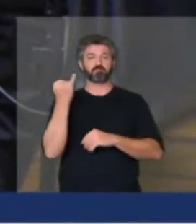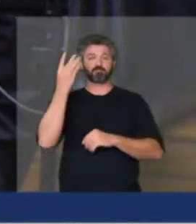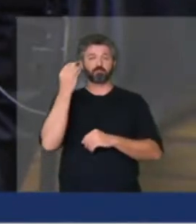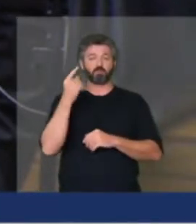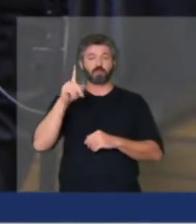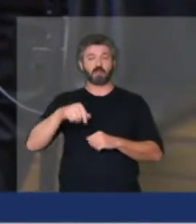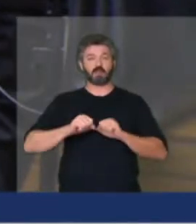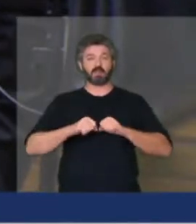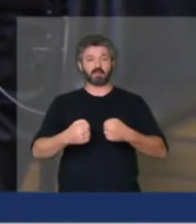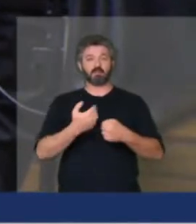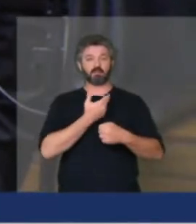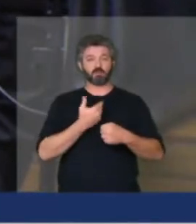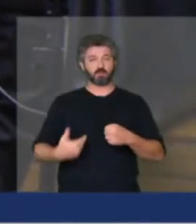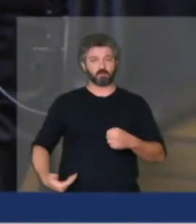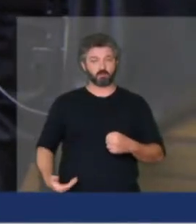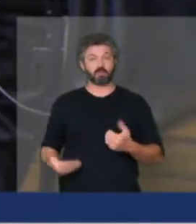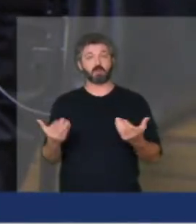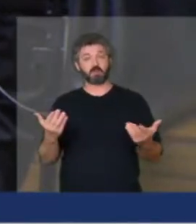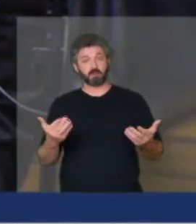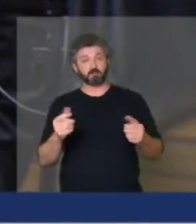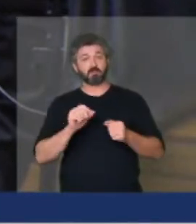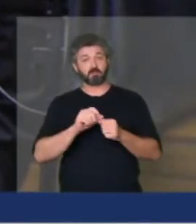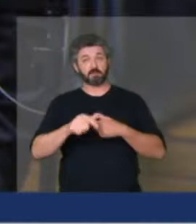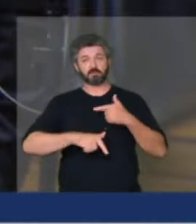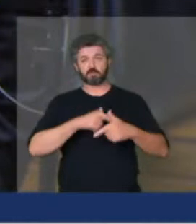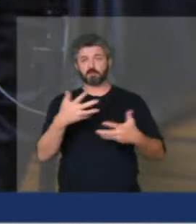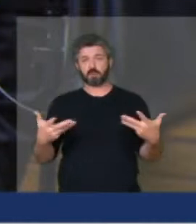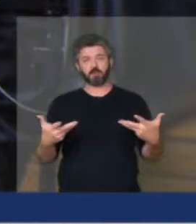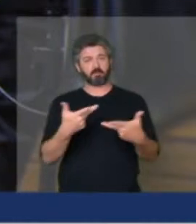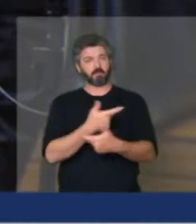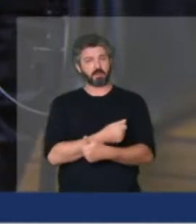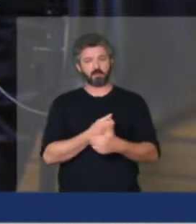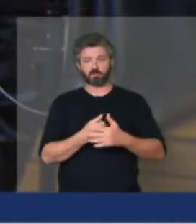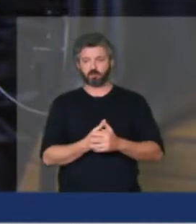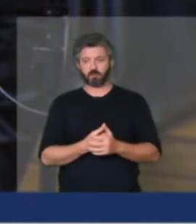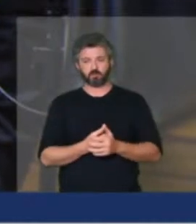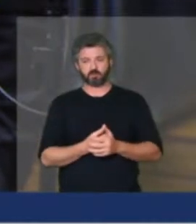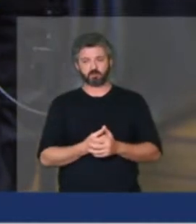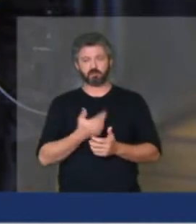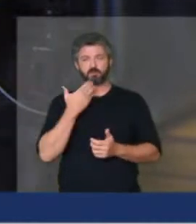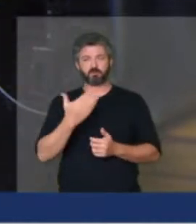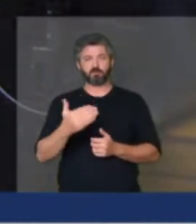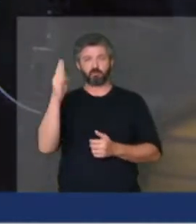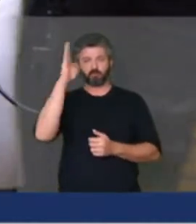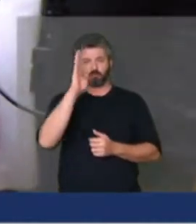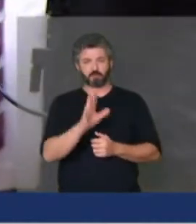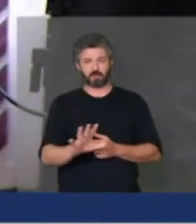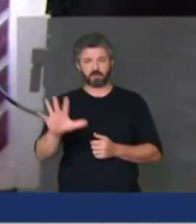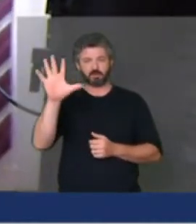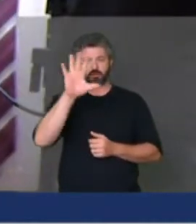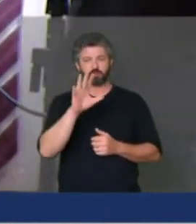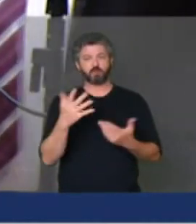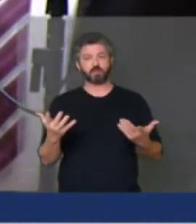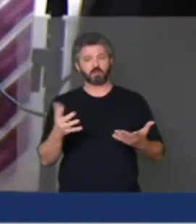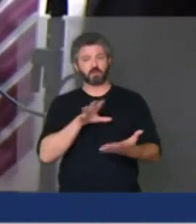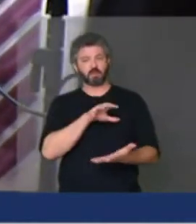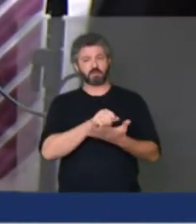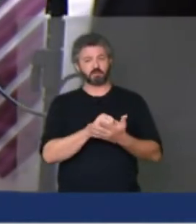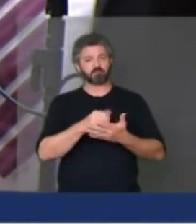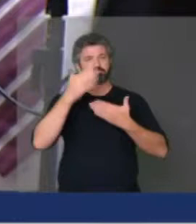EXTRAORDINÁRIO EM TODO O BRASIL. ENTÃO, QUERIA AQUI REGISTRAR, AGRADECER A V.EXA. A DEFERÊNCIA... DE PODER TER ATENDIDO AO MEU PEDIDO DE QUE ELES PUDESSEM ADENTRAR AO